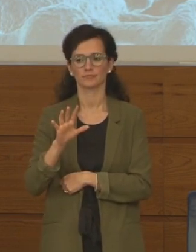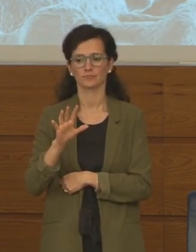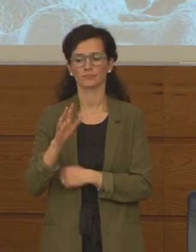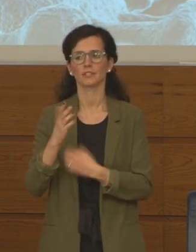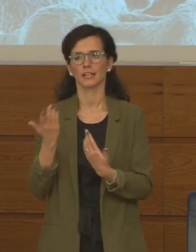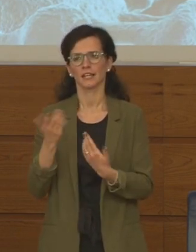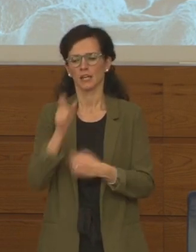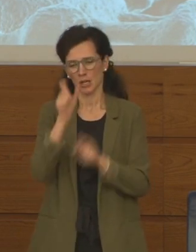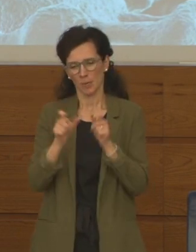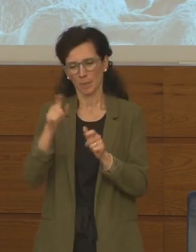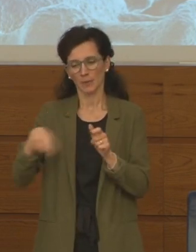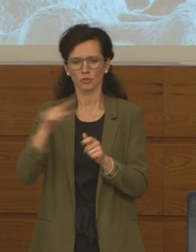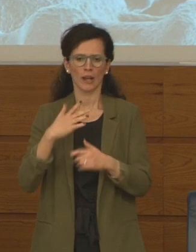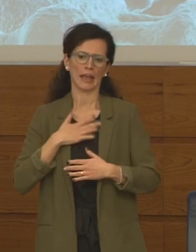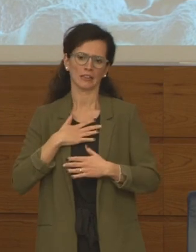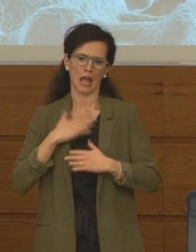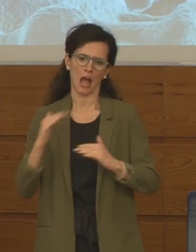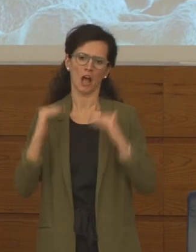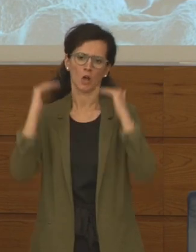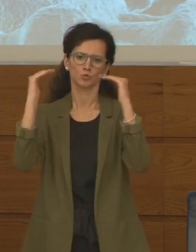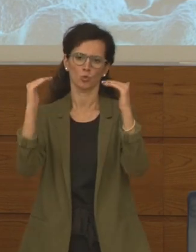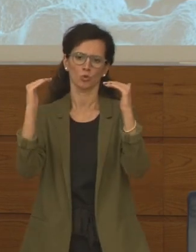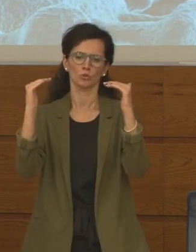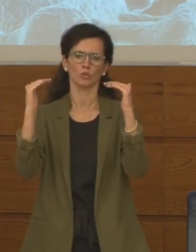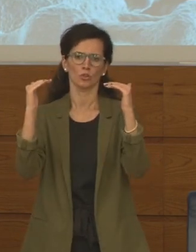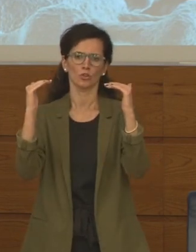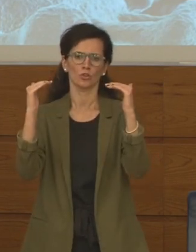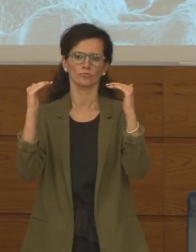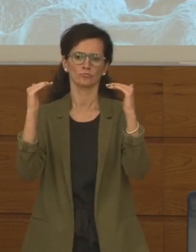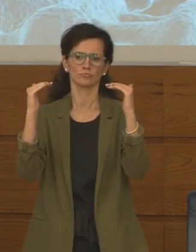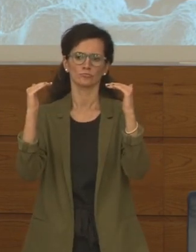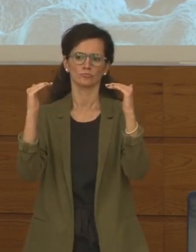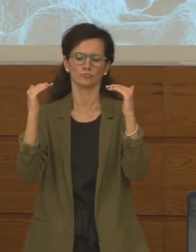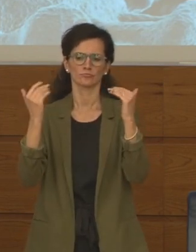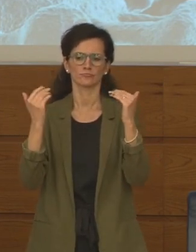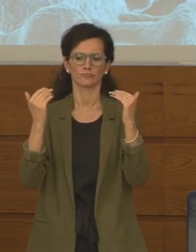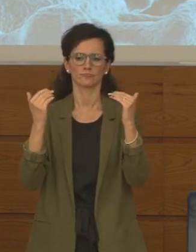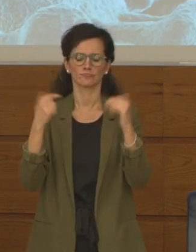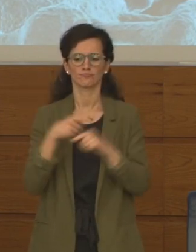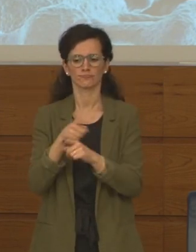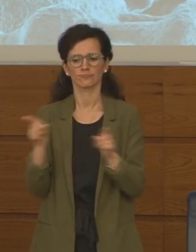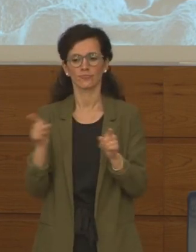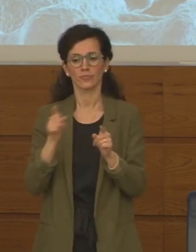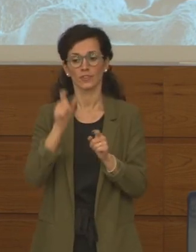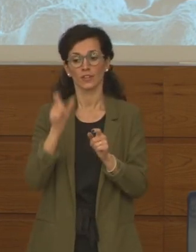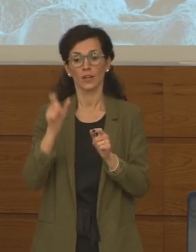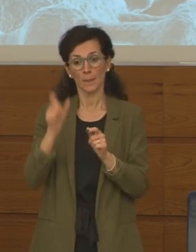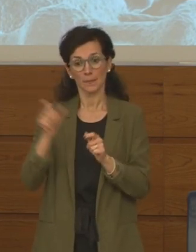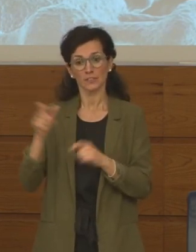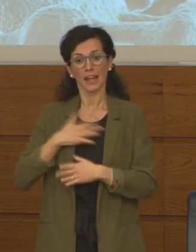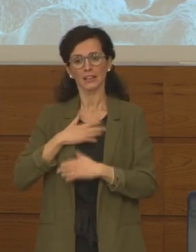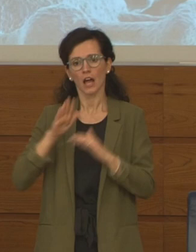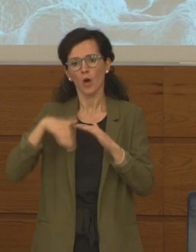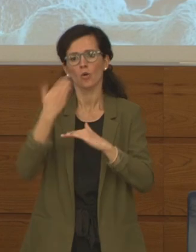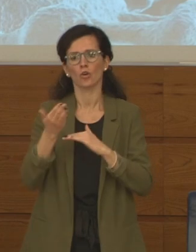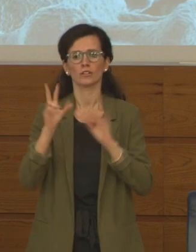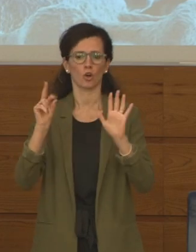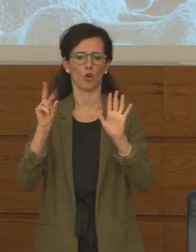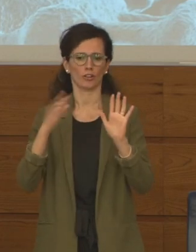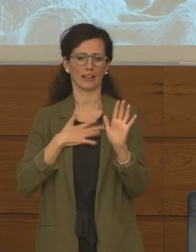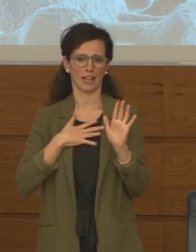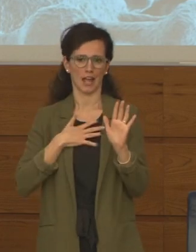di un'età adulta, persone che sono ultra ottantenni.